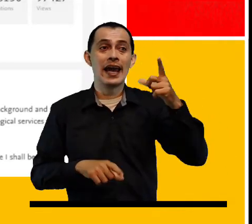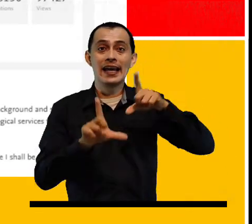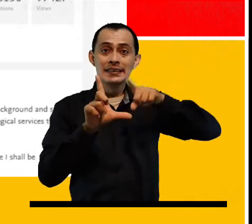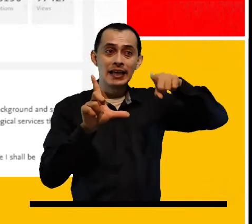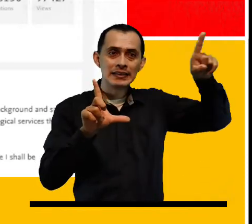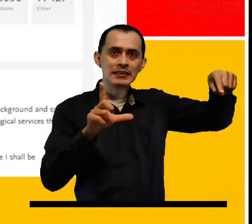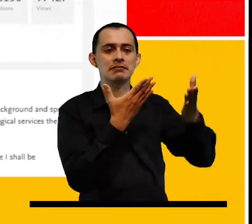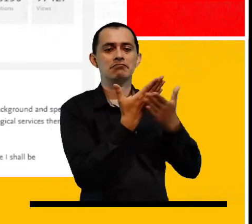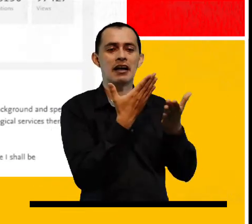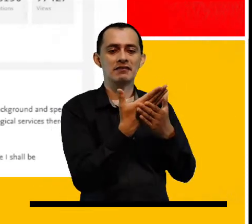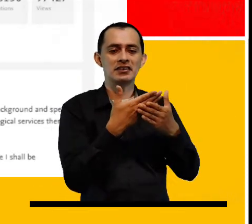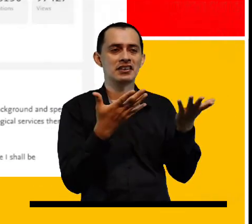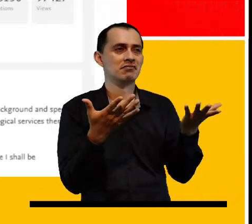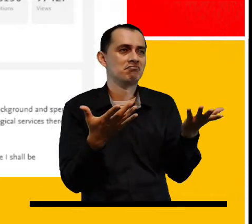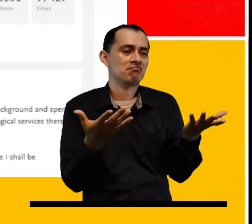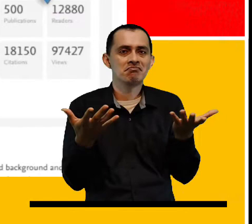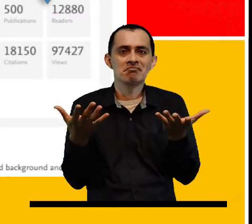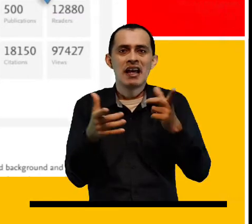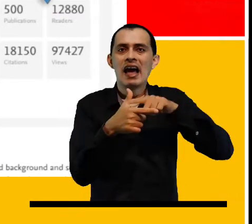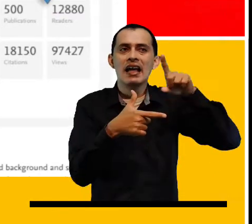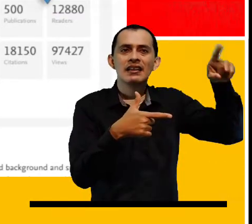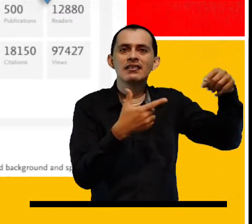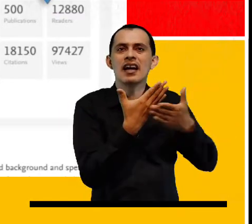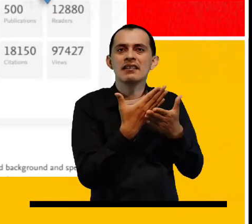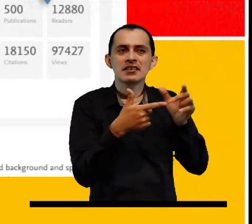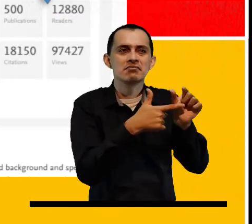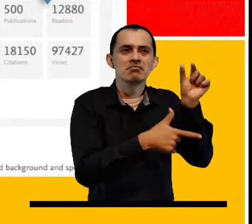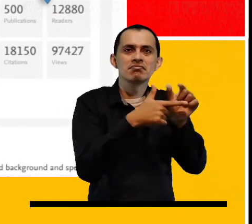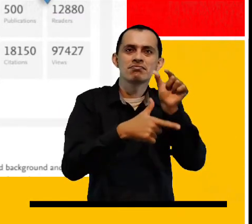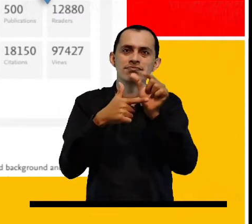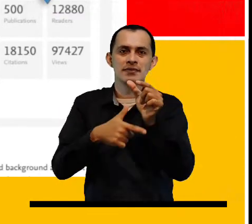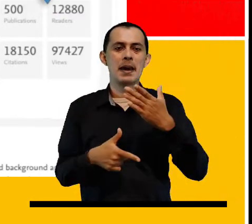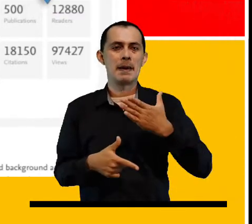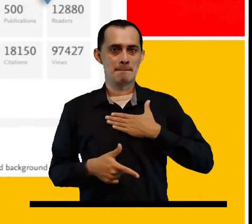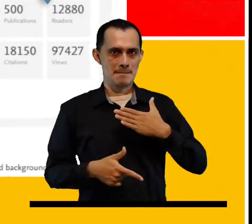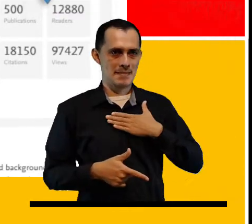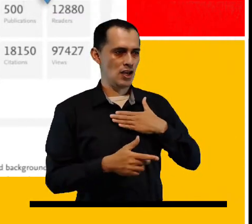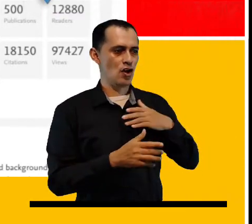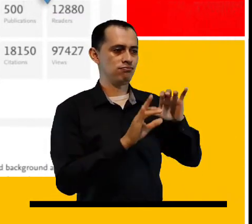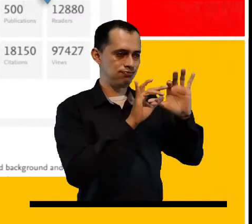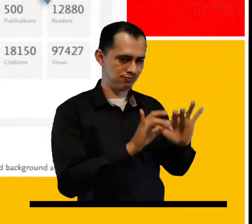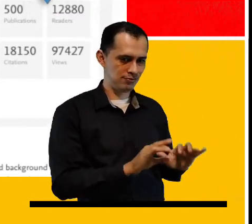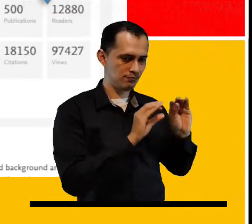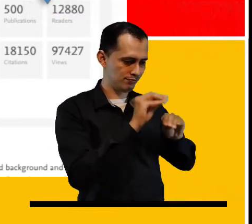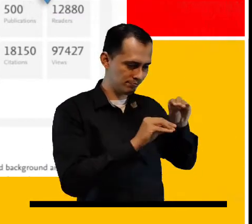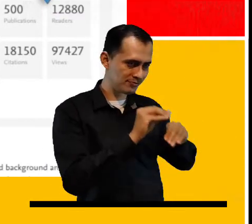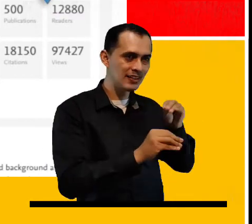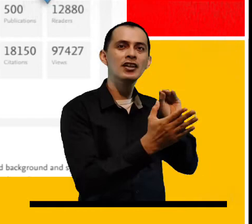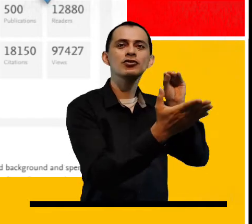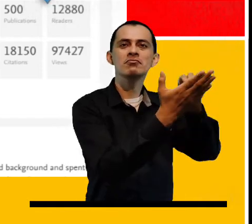presentar lo más relevante de su productividad académica, recibirán sugerencias sobre los